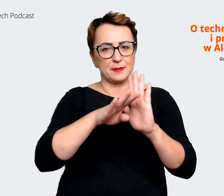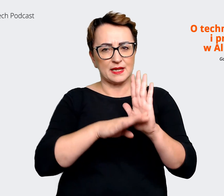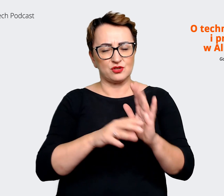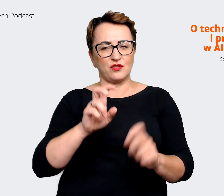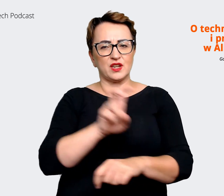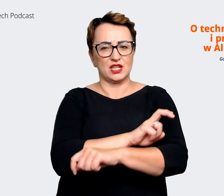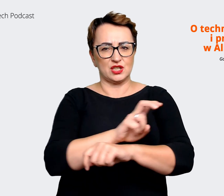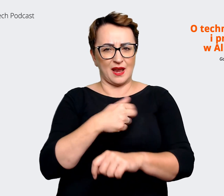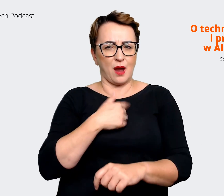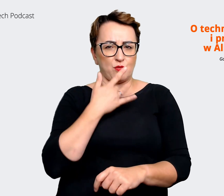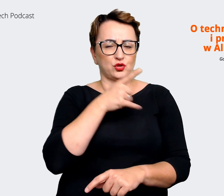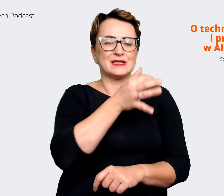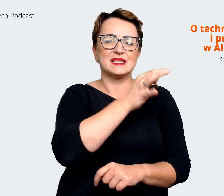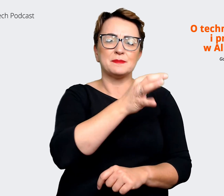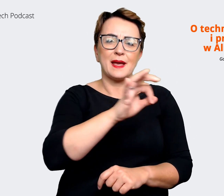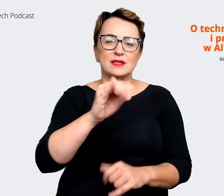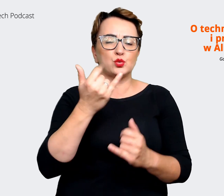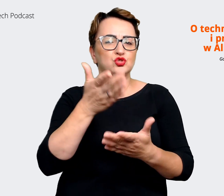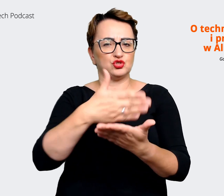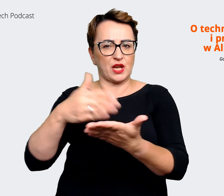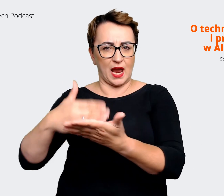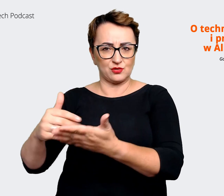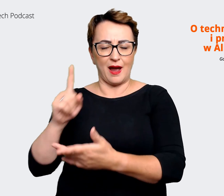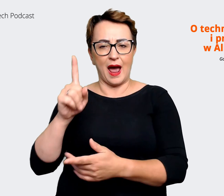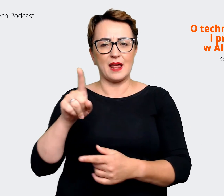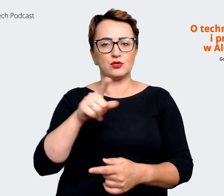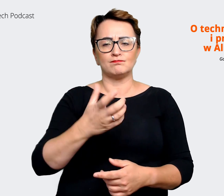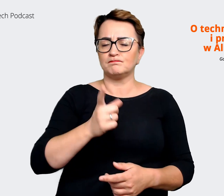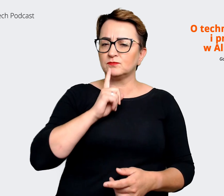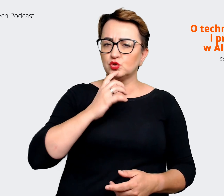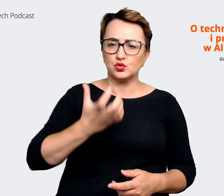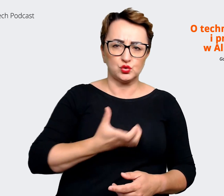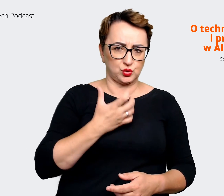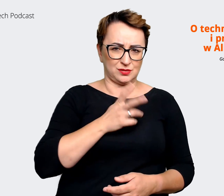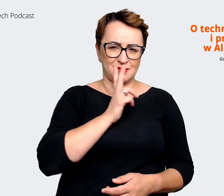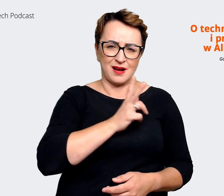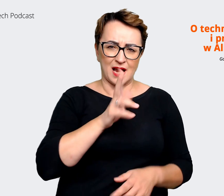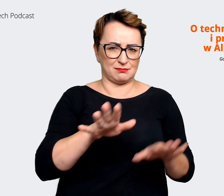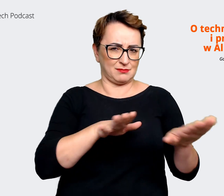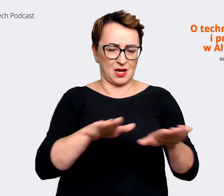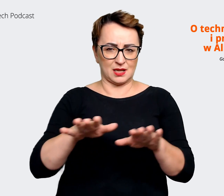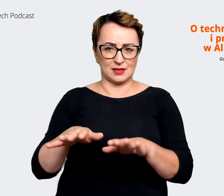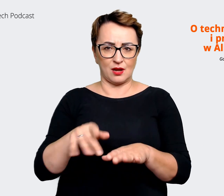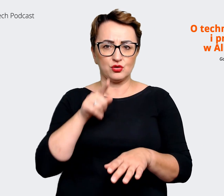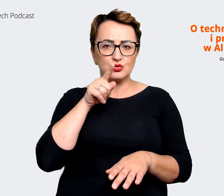są różne specjalizacje z różnych części, ale to czuć na każdym kroku, że to jest ta najważniejsza